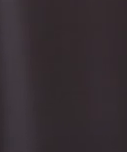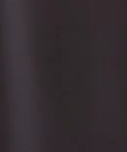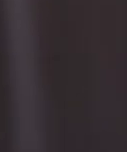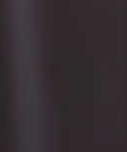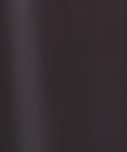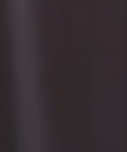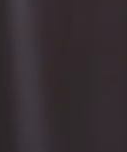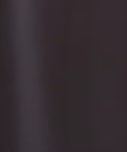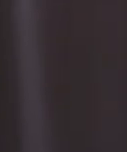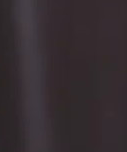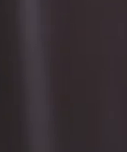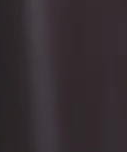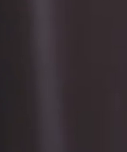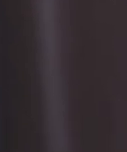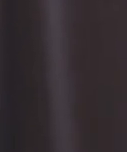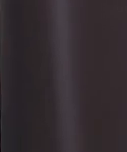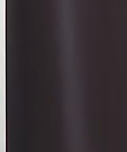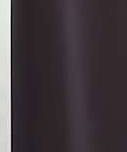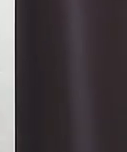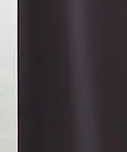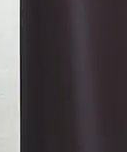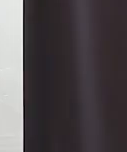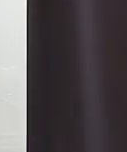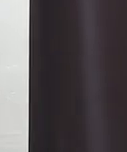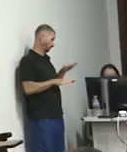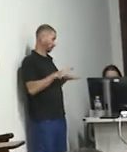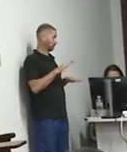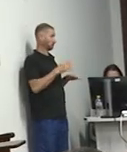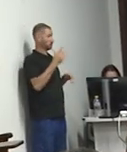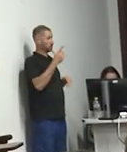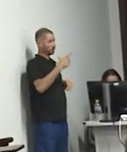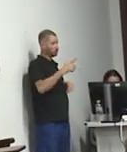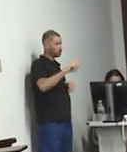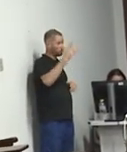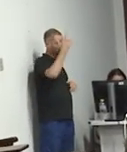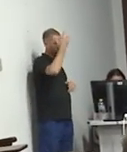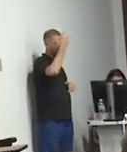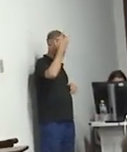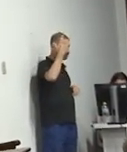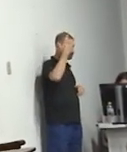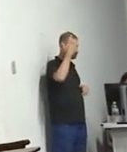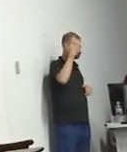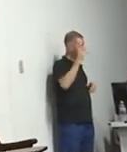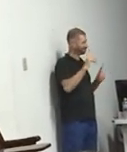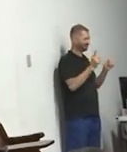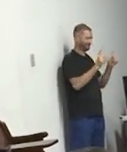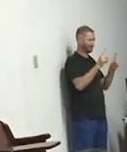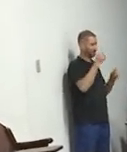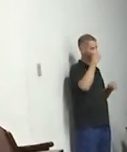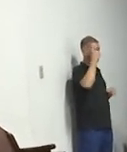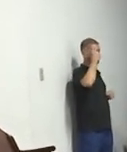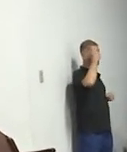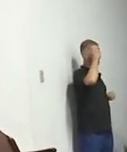aconteceu o Seminário Nacional de Cultura Digital. Durante os dois dias, especialistas de todo o país